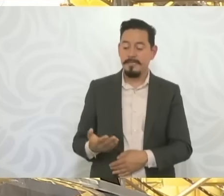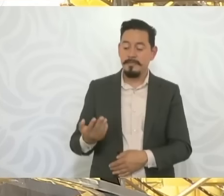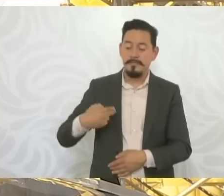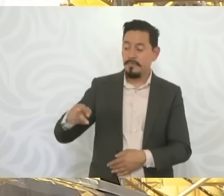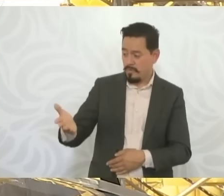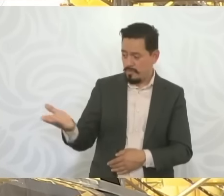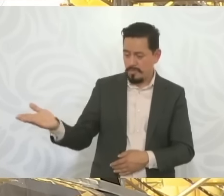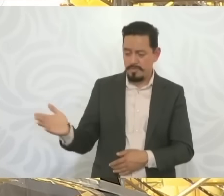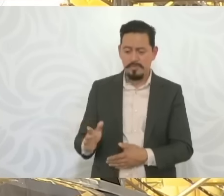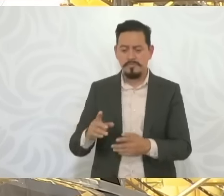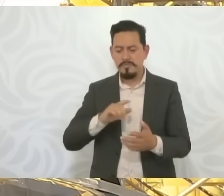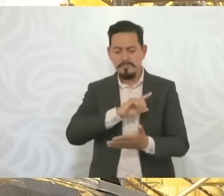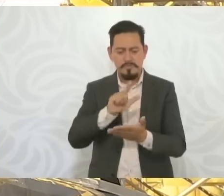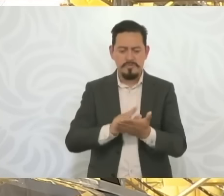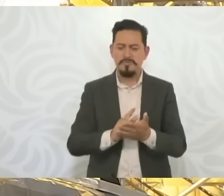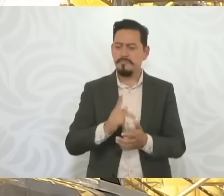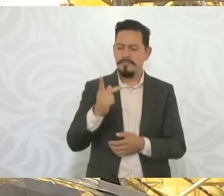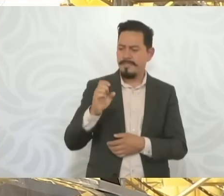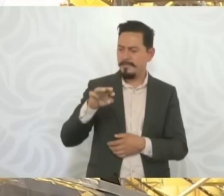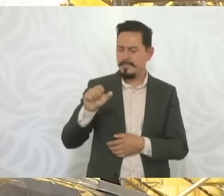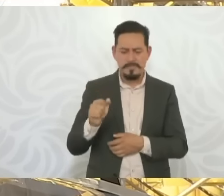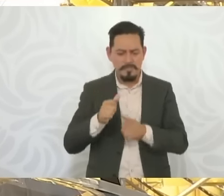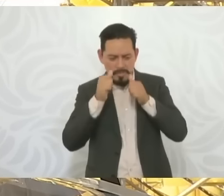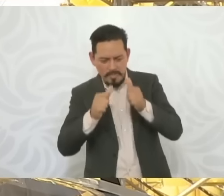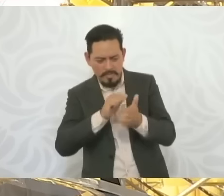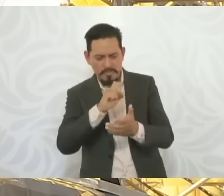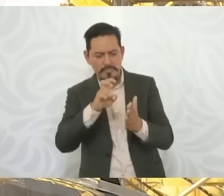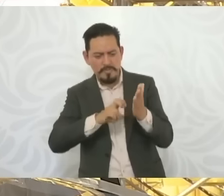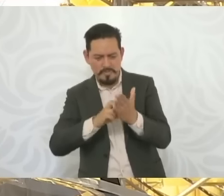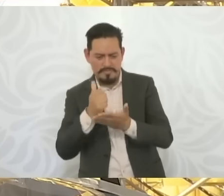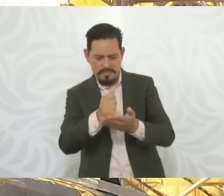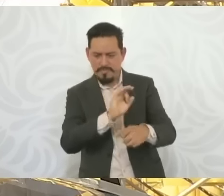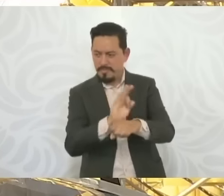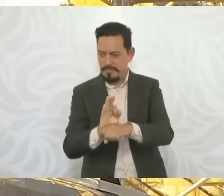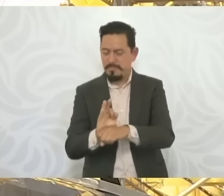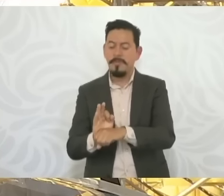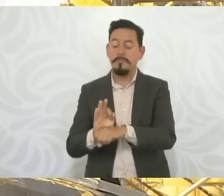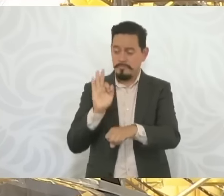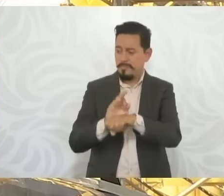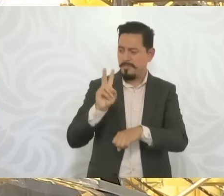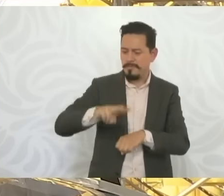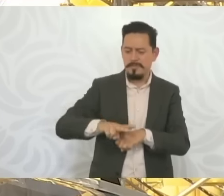ha dedicado a Pemex han sido cruciales para reducir la deuda y mejorar las finanzas. Expreso